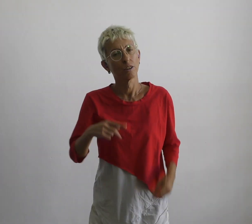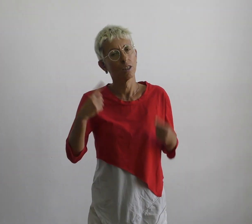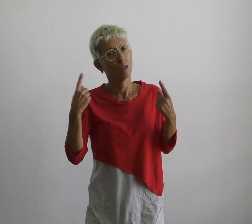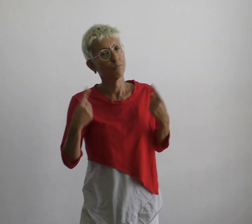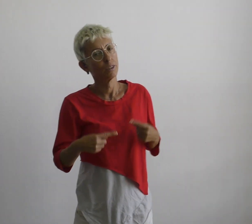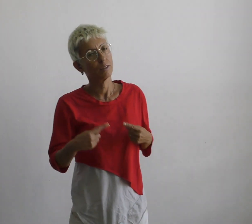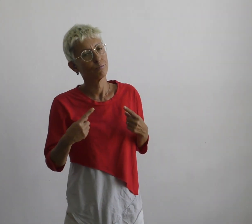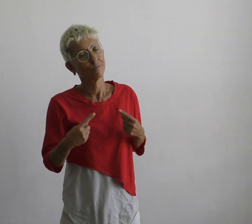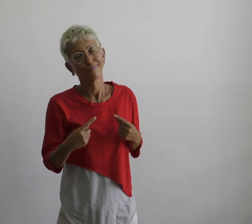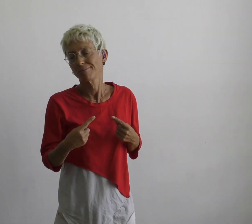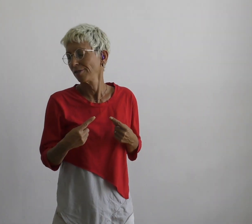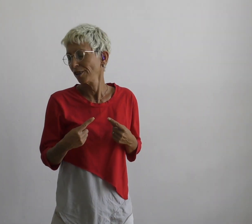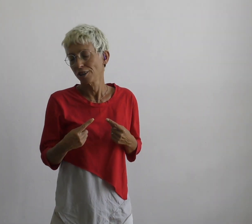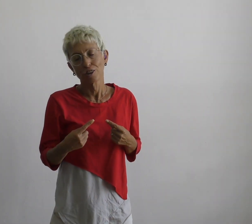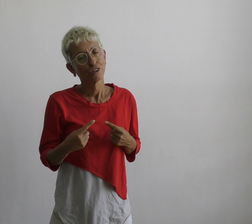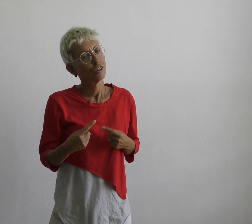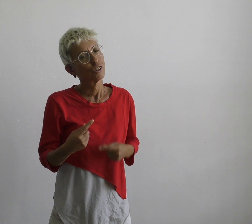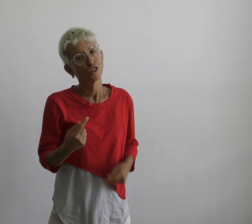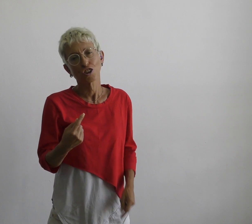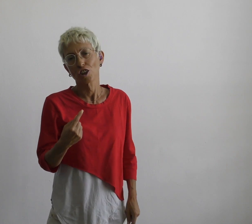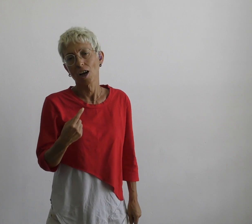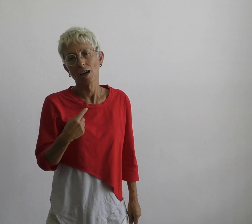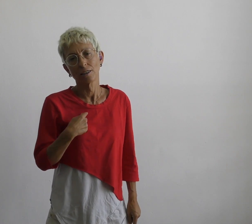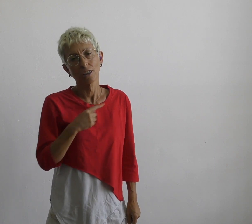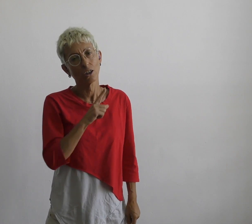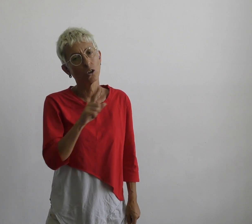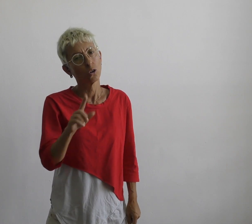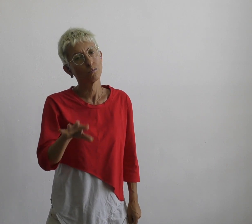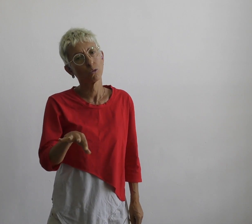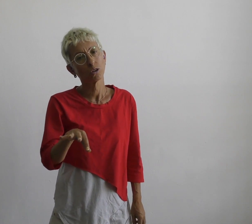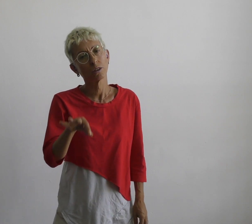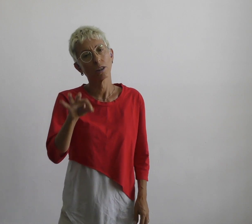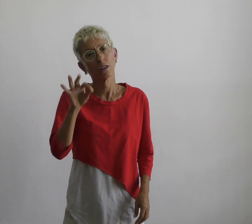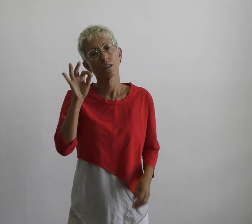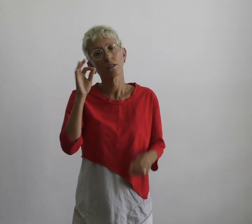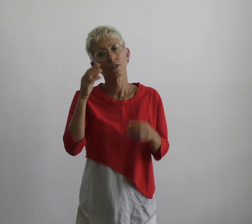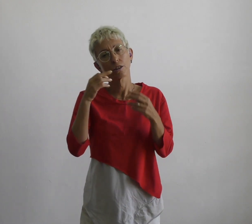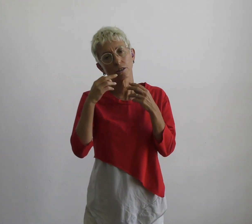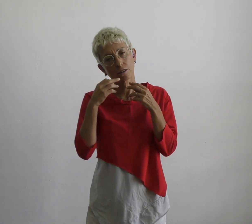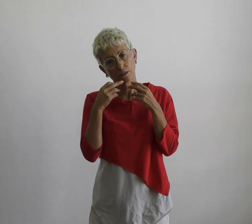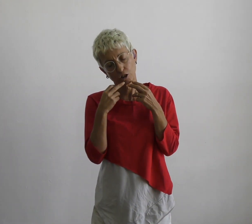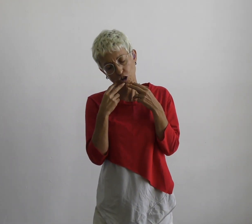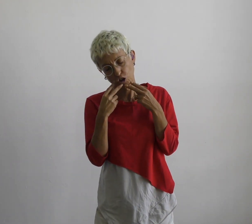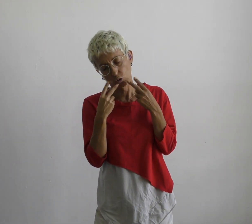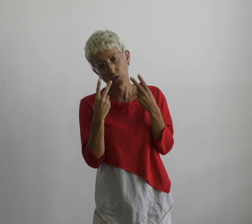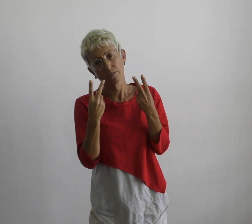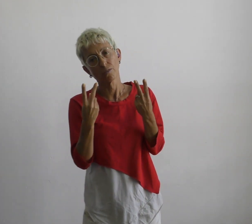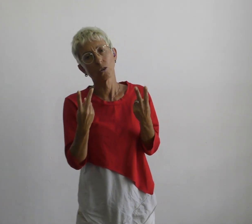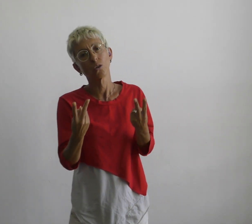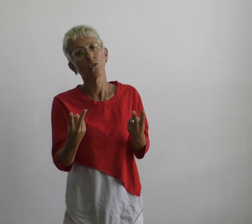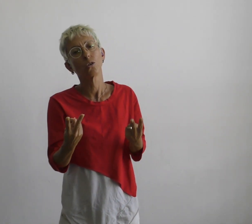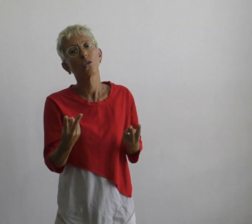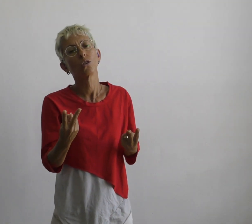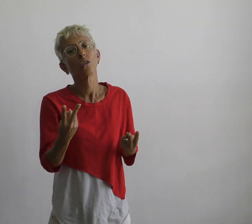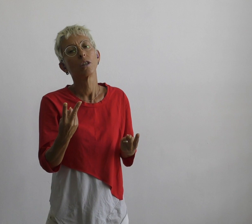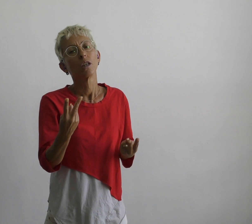יש ימים שאני לא מוצאת תשובות